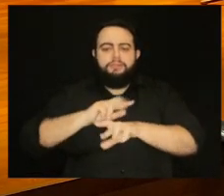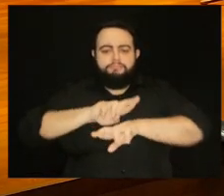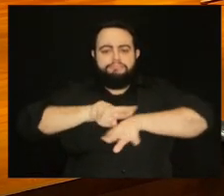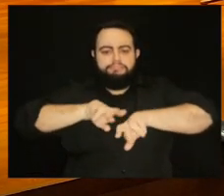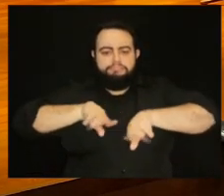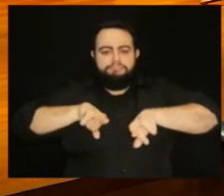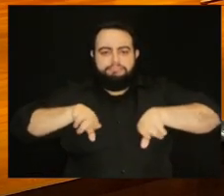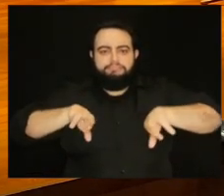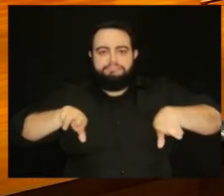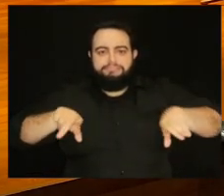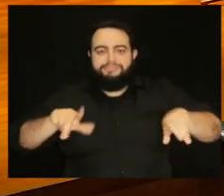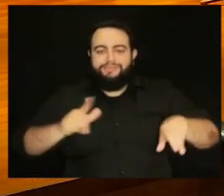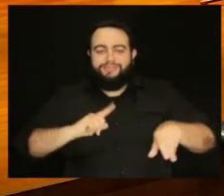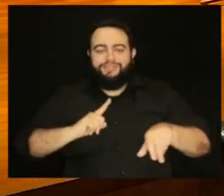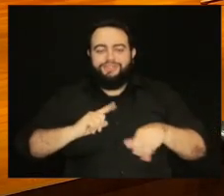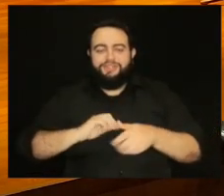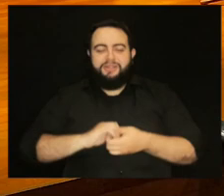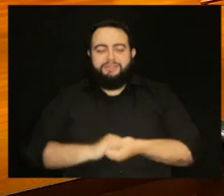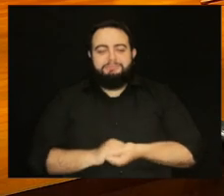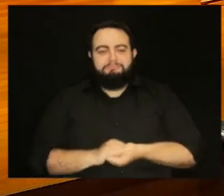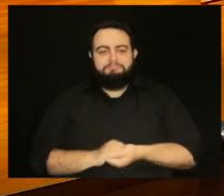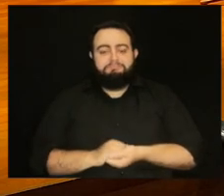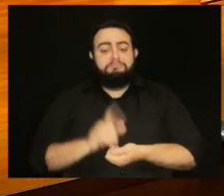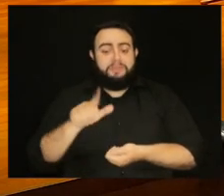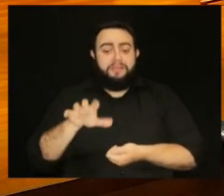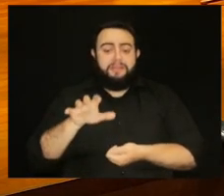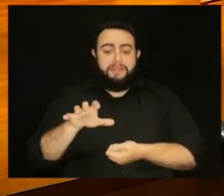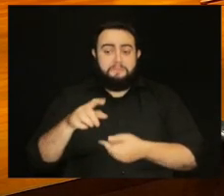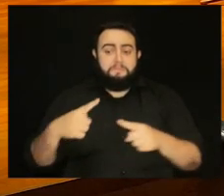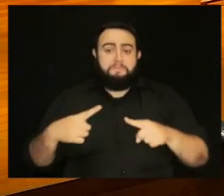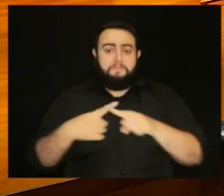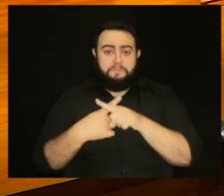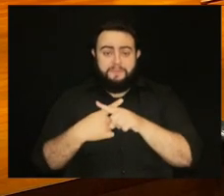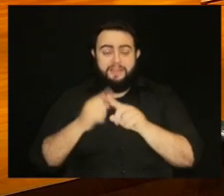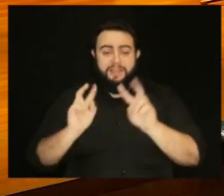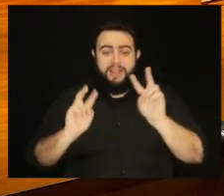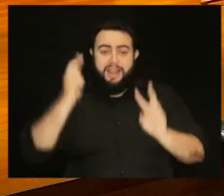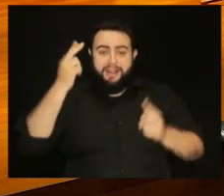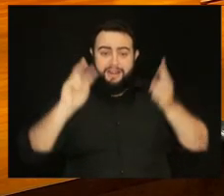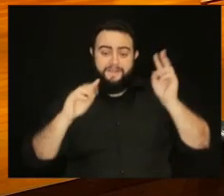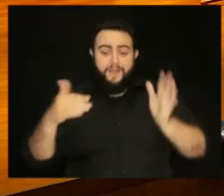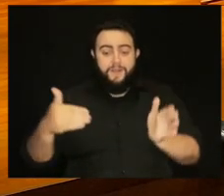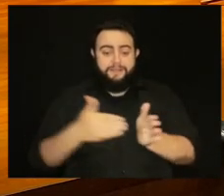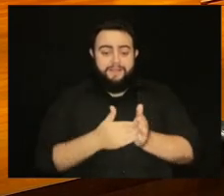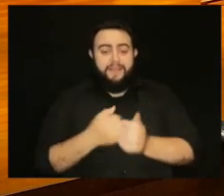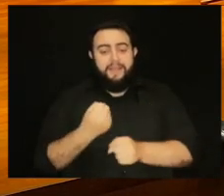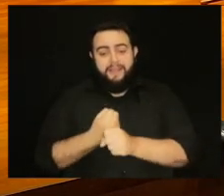hora e cantada por todo mundo. Nesse tipo de batalha carnavalesca até os anos 20 o Otávio Dutra era uma